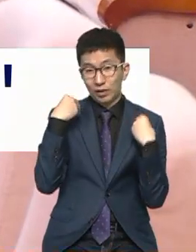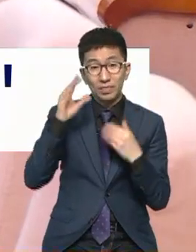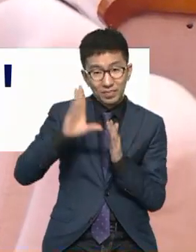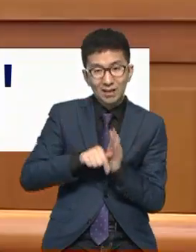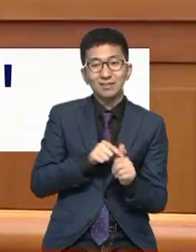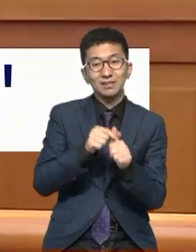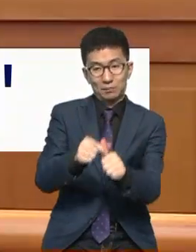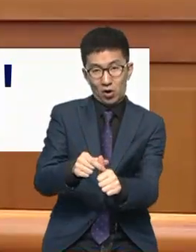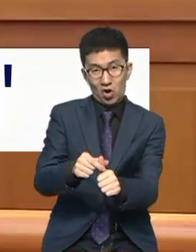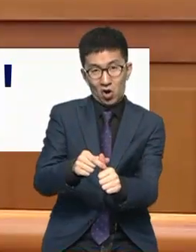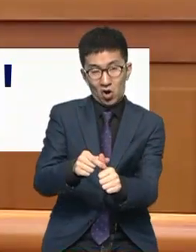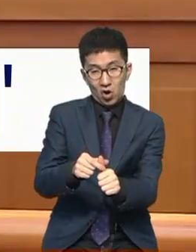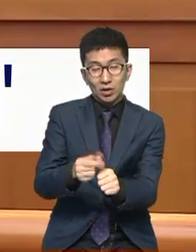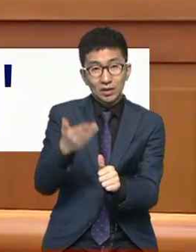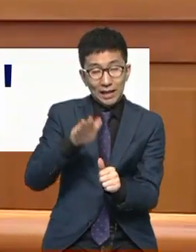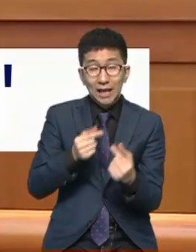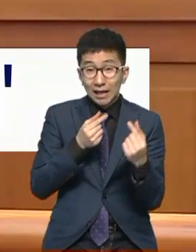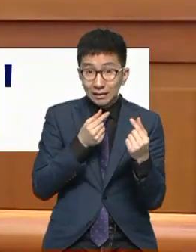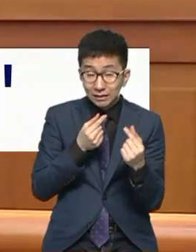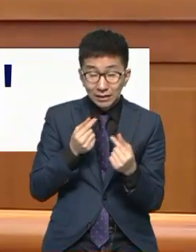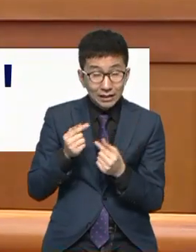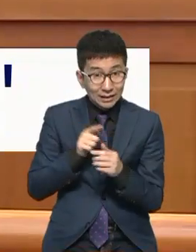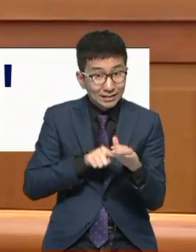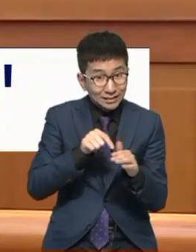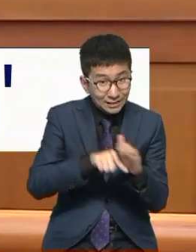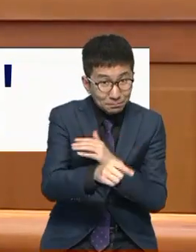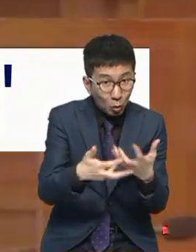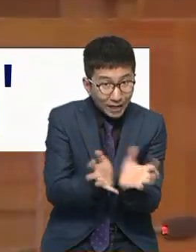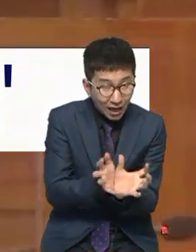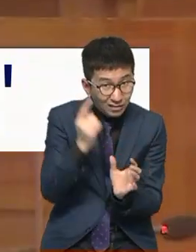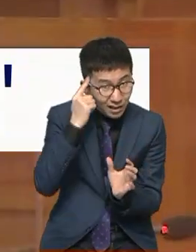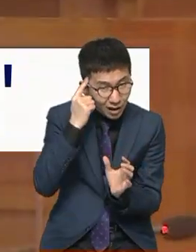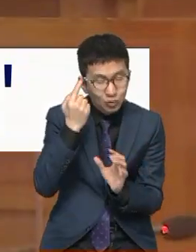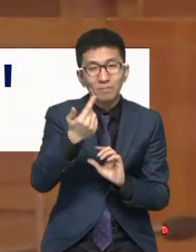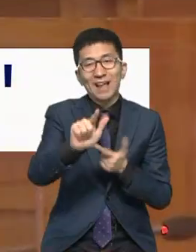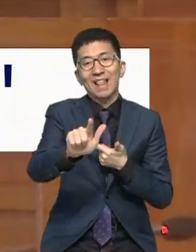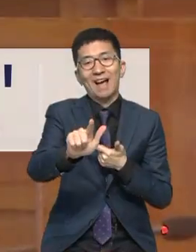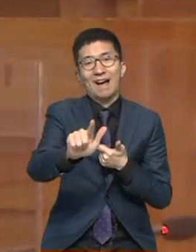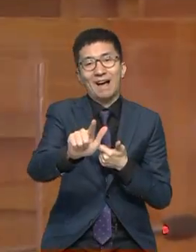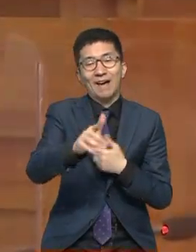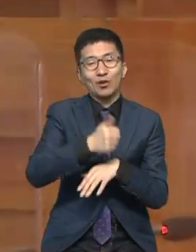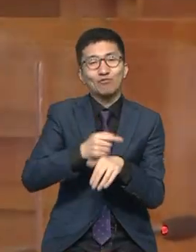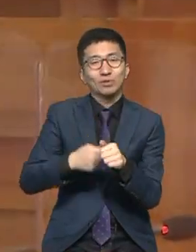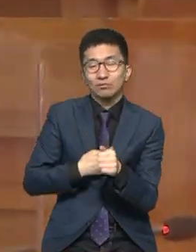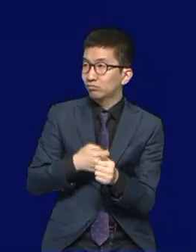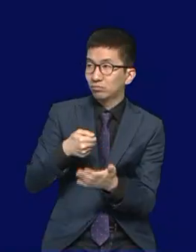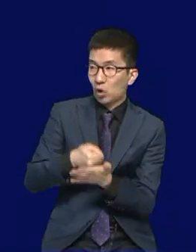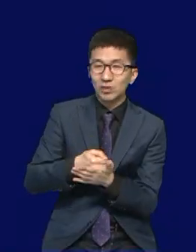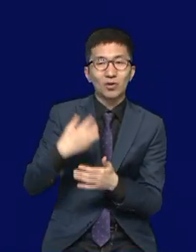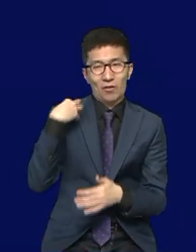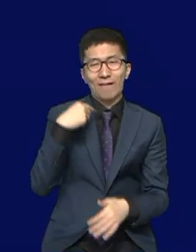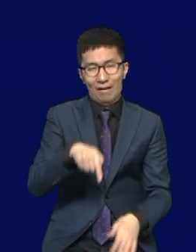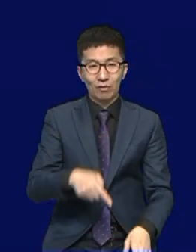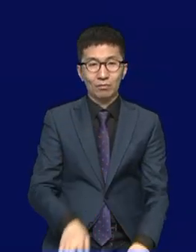국민의힘이 청구한 사건에서 다른 진보 재판관들과 일부 다른 의견을 내며 캐스팅보터 역할을 했습니다.